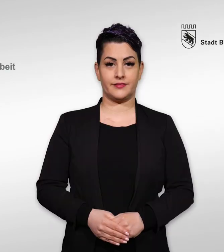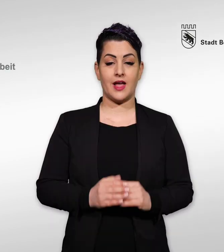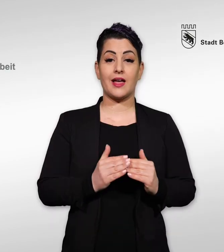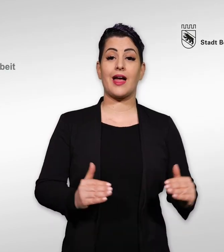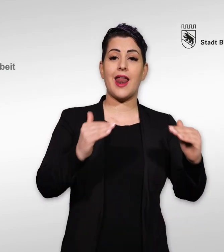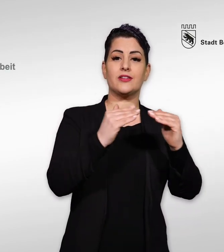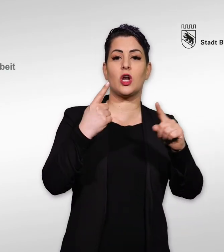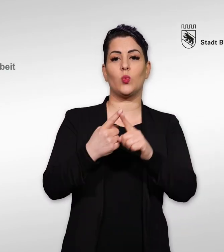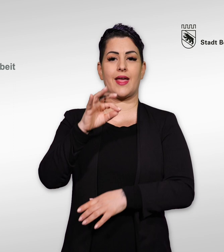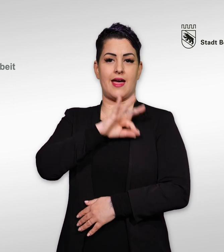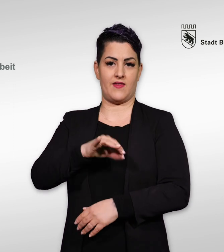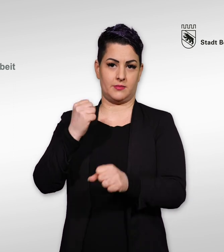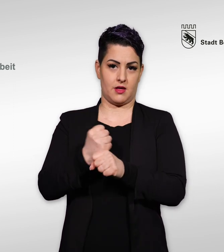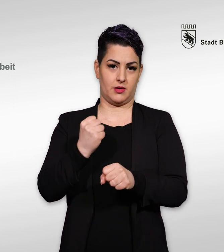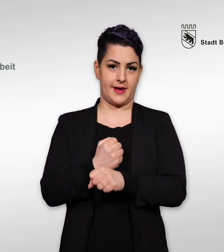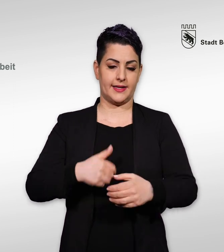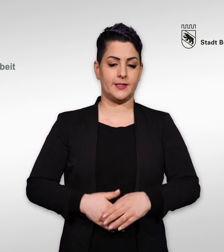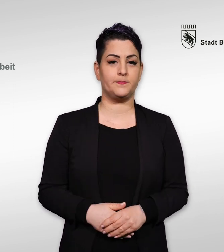Gleichstellung und Erwerbsarbeit